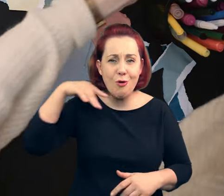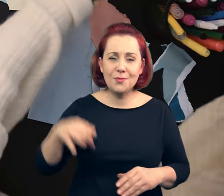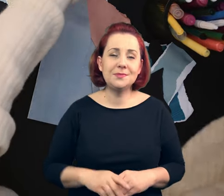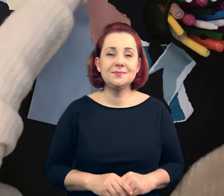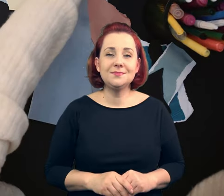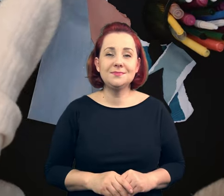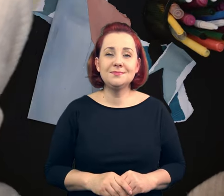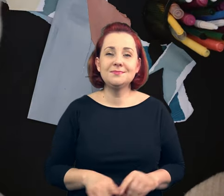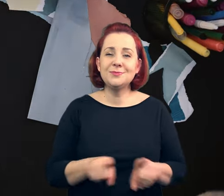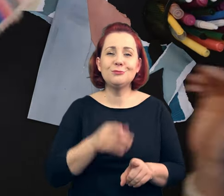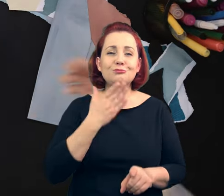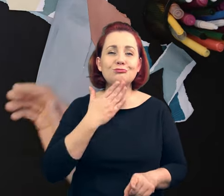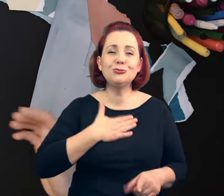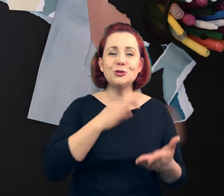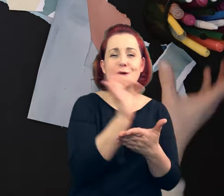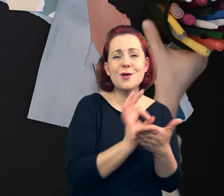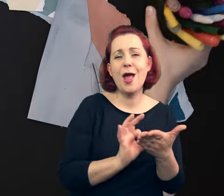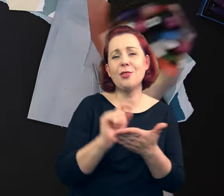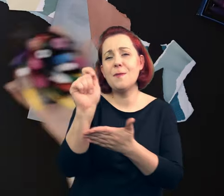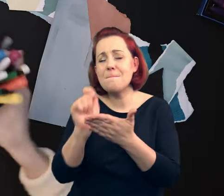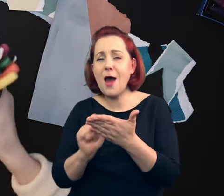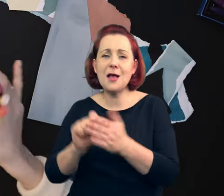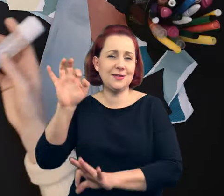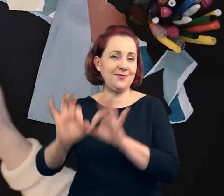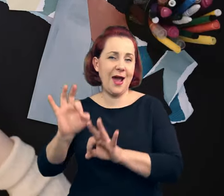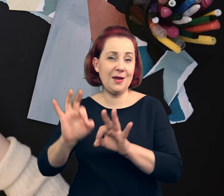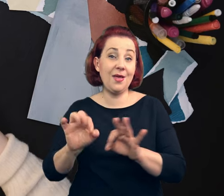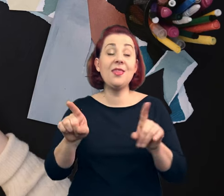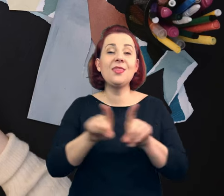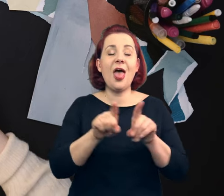ulubione kredki , mazaki , farby , klej do papieru